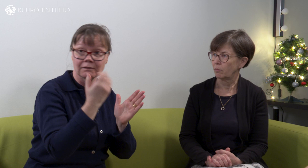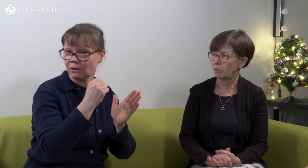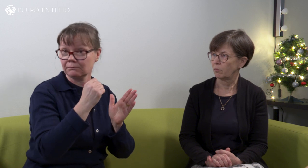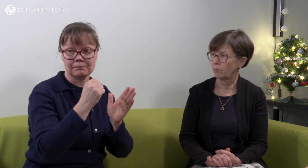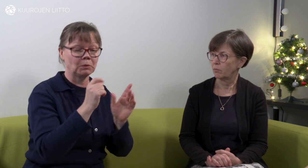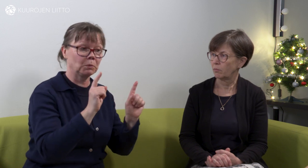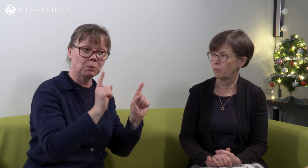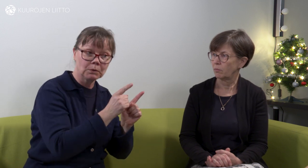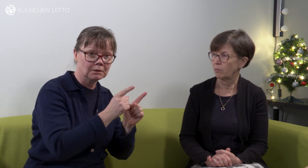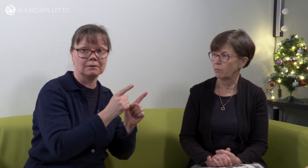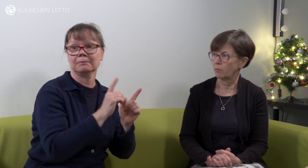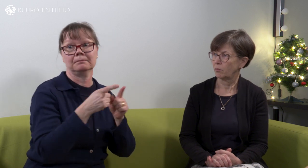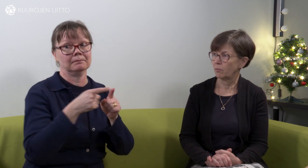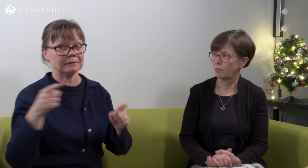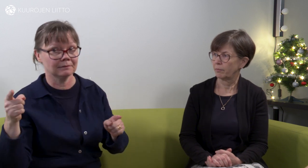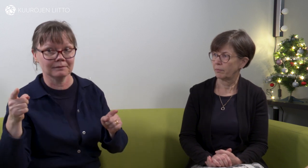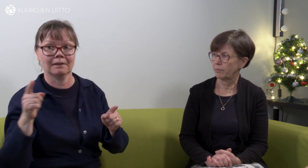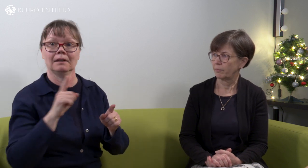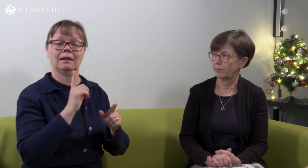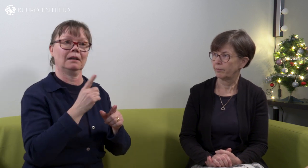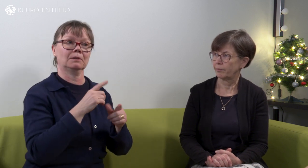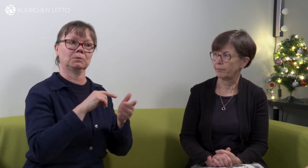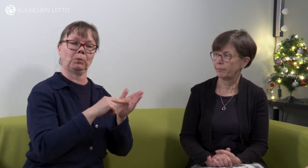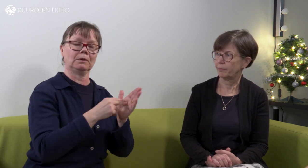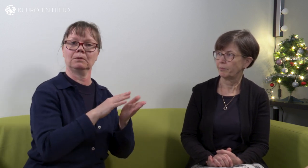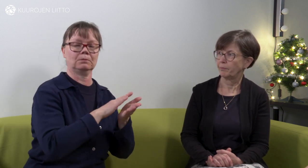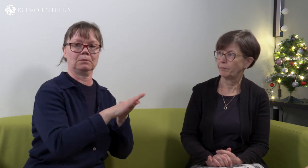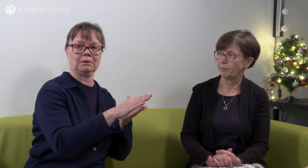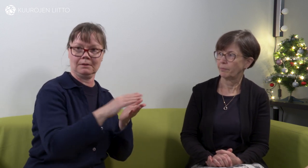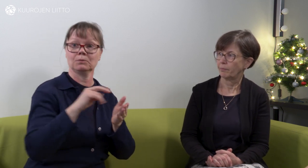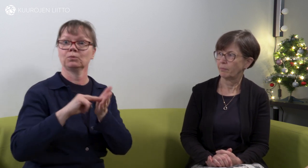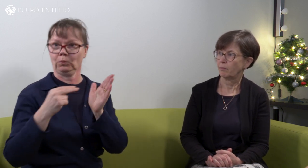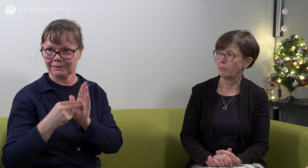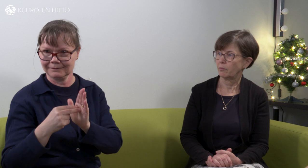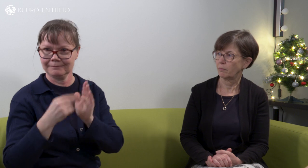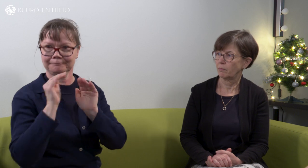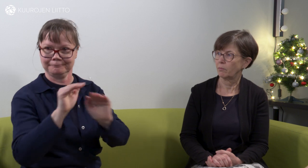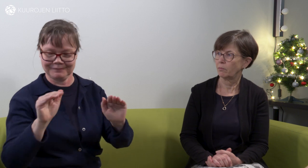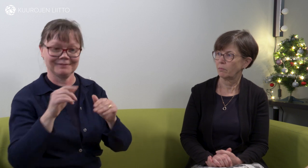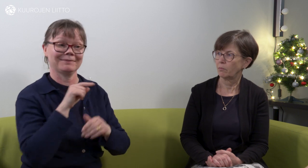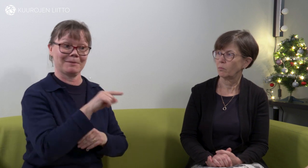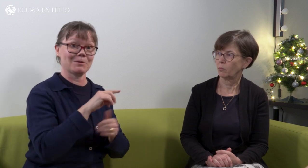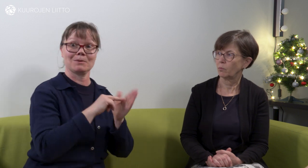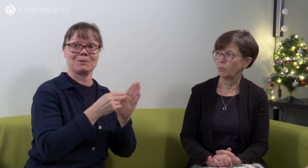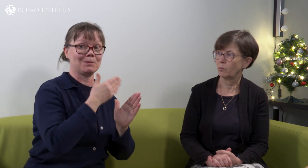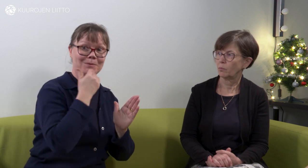Sähkökatkothan voivat kestää vain lyhyen aikaa tai todella pitkäänkin, - ja ne voidaan jakaa suunnittelemattomiin sekä suunniteltuihin katkoksiin.